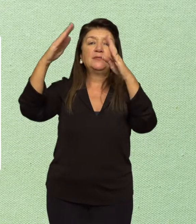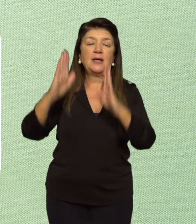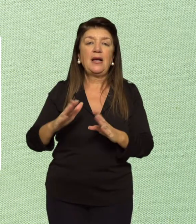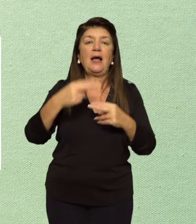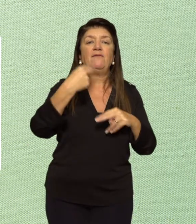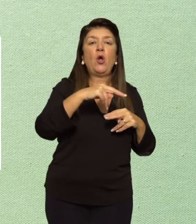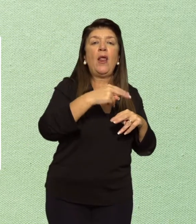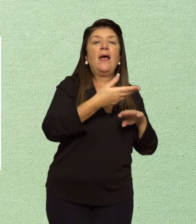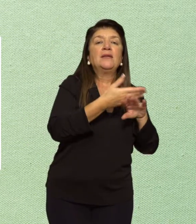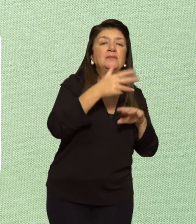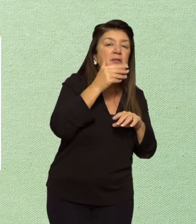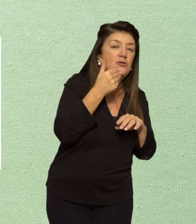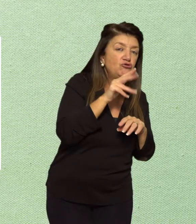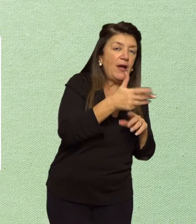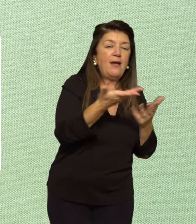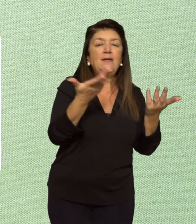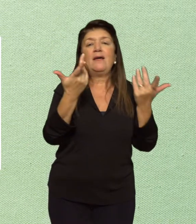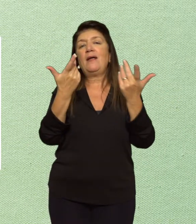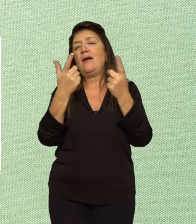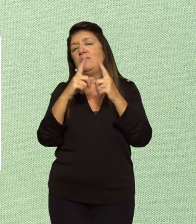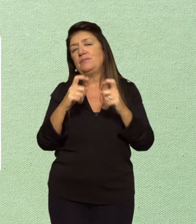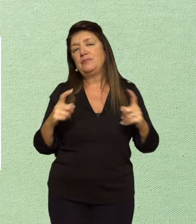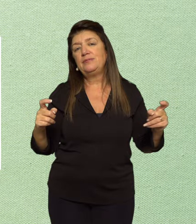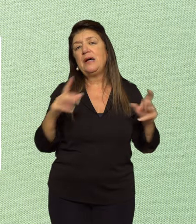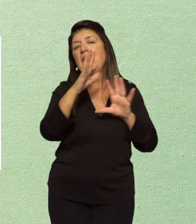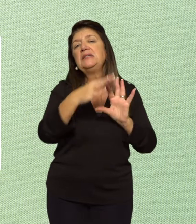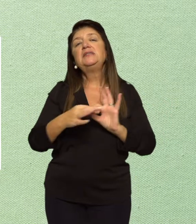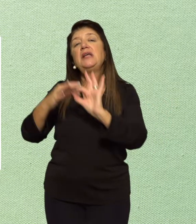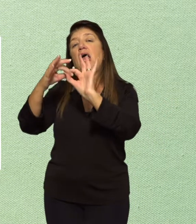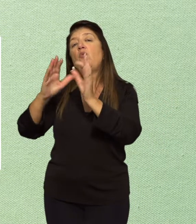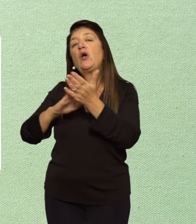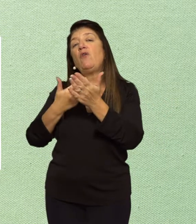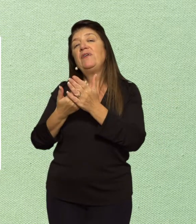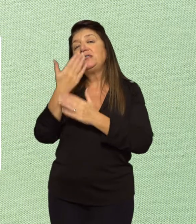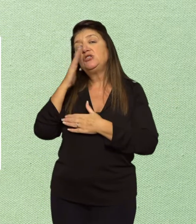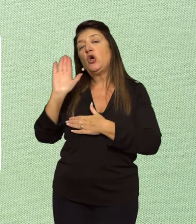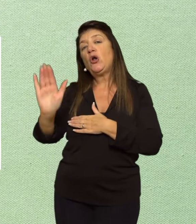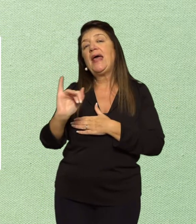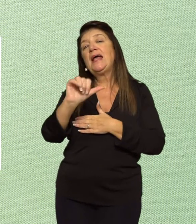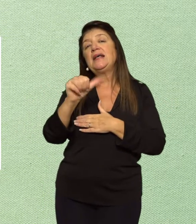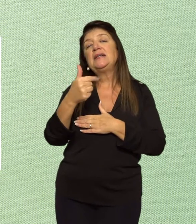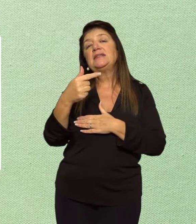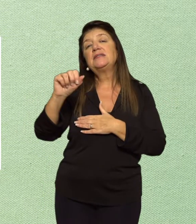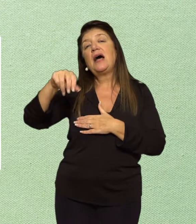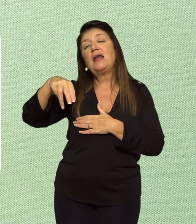diciamo della convenzione di Istanbul. Gli ultimi interventi più recenti sono quindi la legge quella